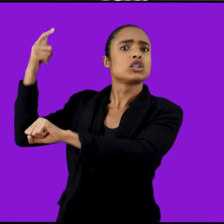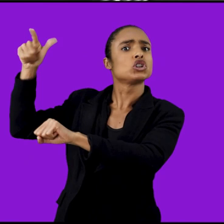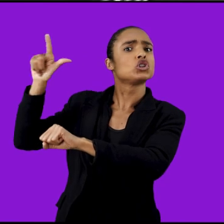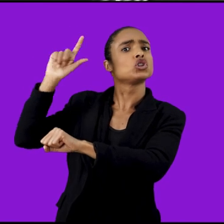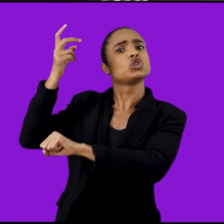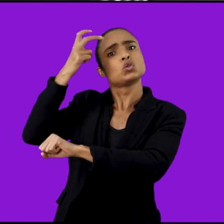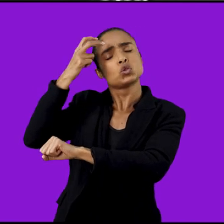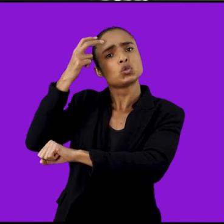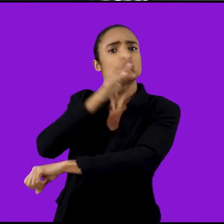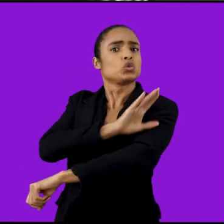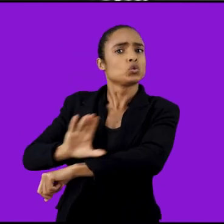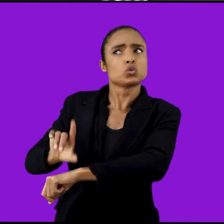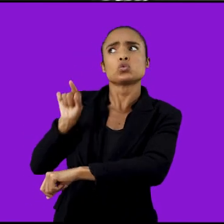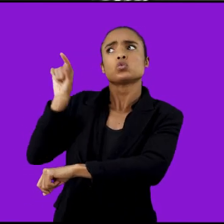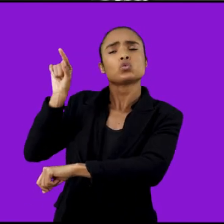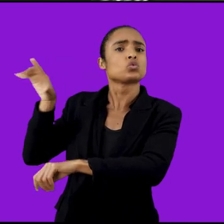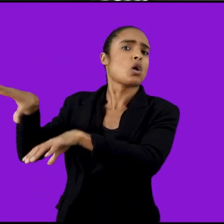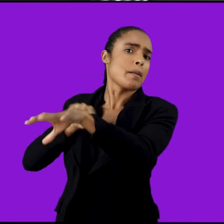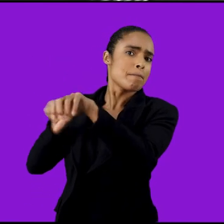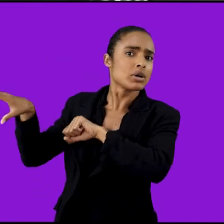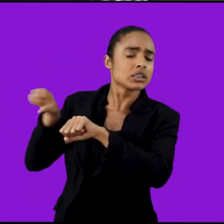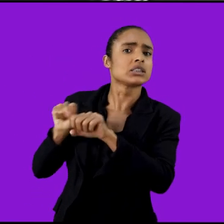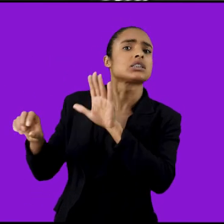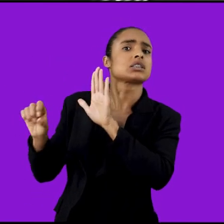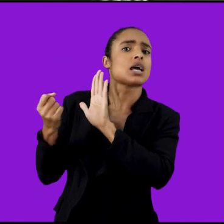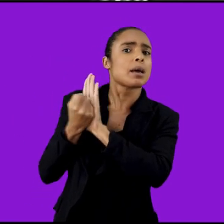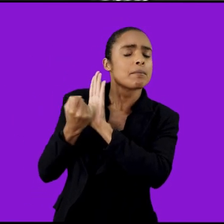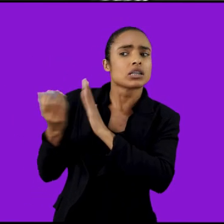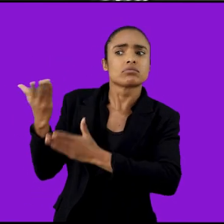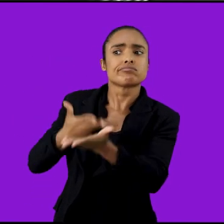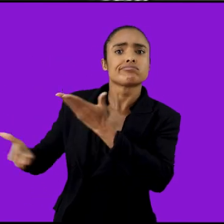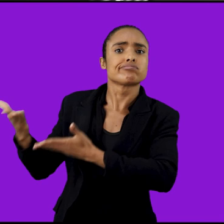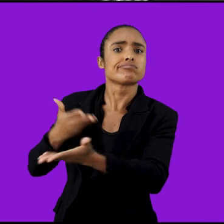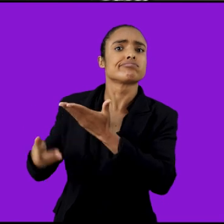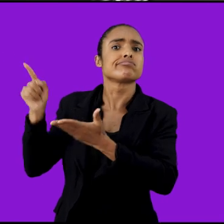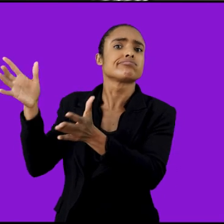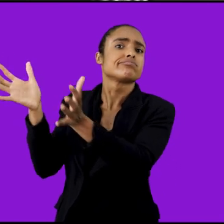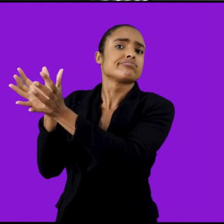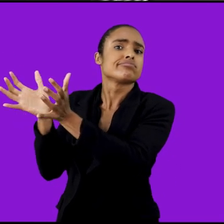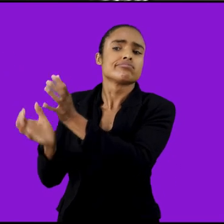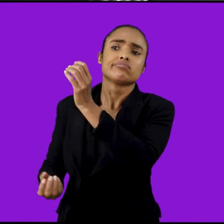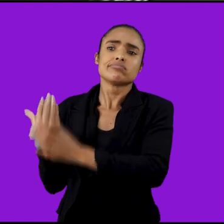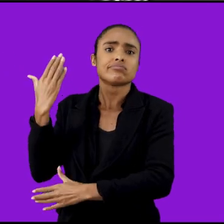da cultura do determinado padrão de um tipo de arte que eles produzem lá. E a comunidade